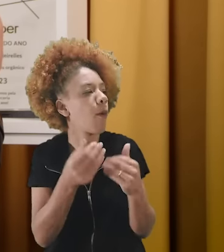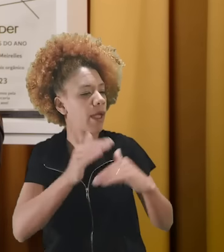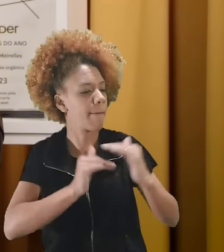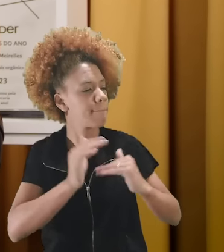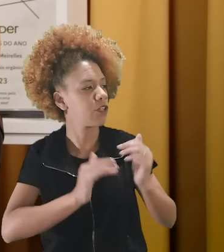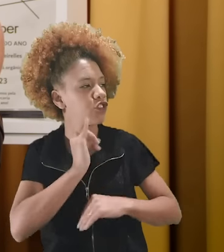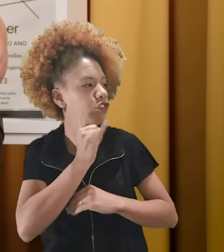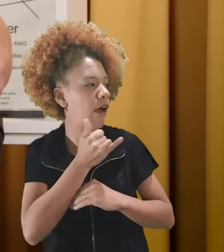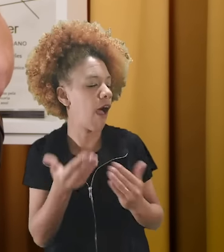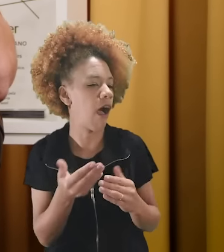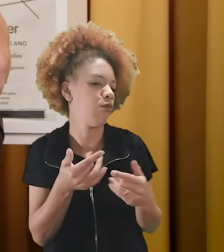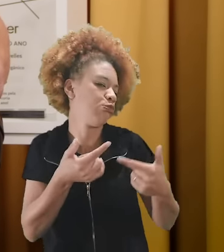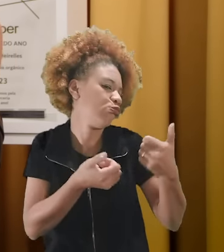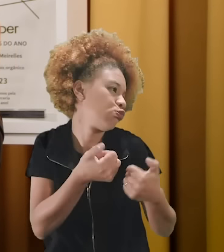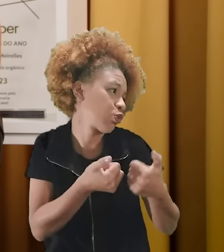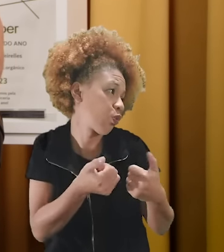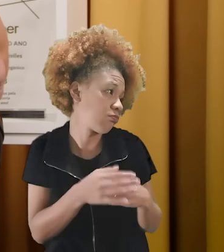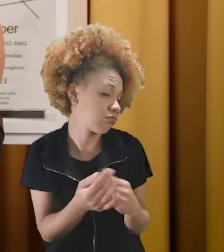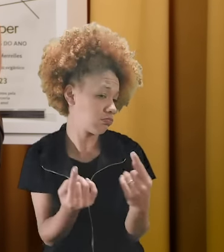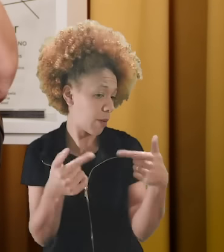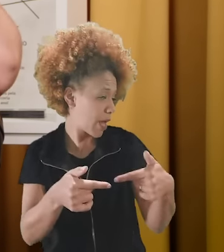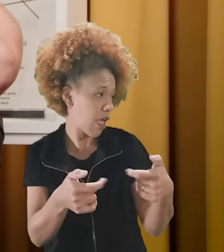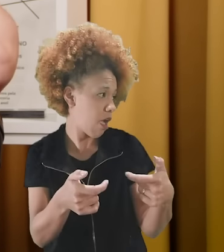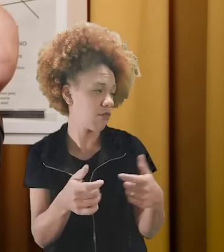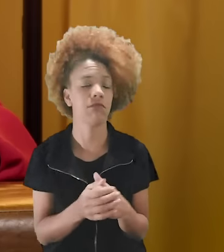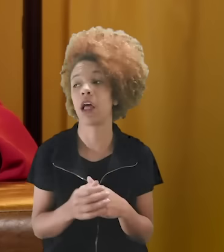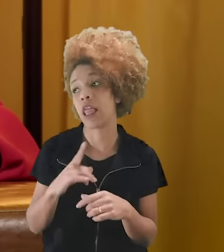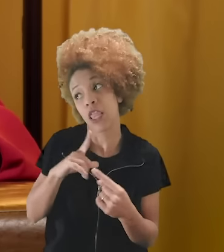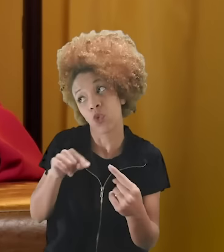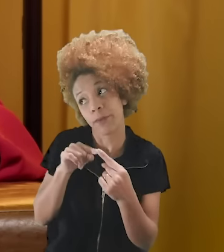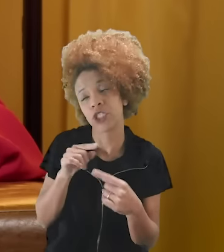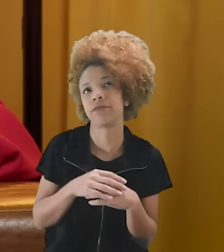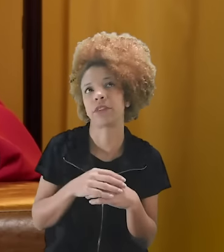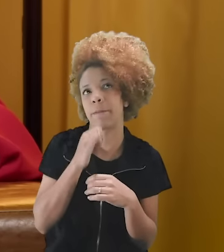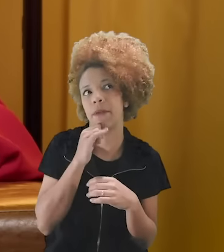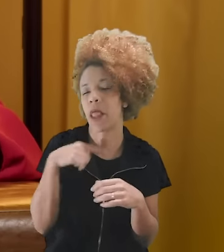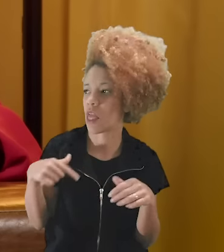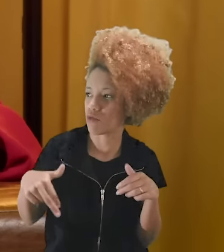é que é a habilidade de narrar um jogo que é uma Guerra tem os objetivos né tem os atacantes e os